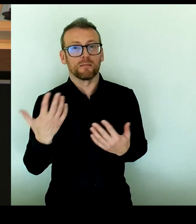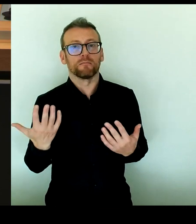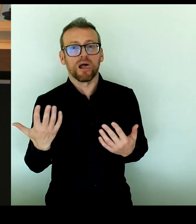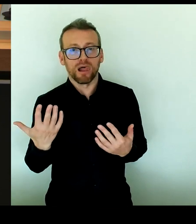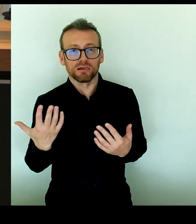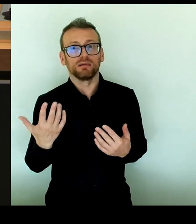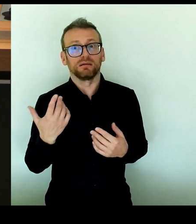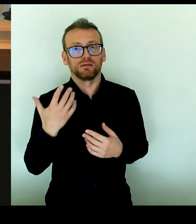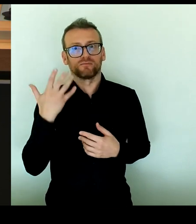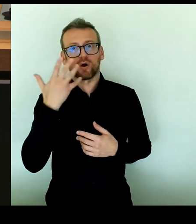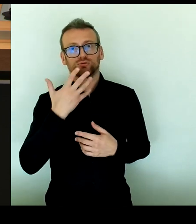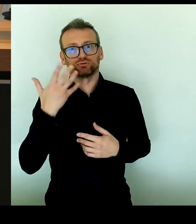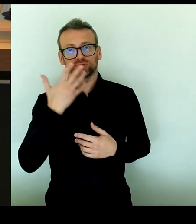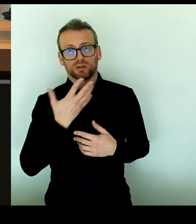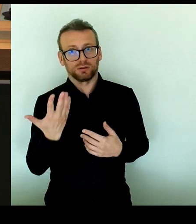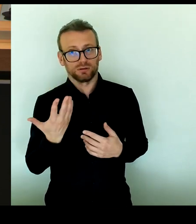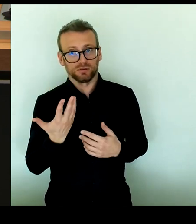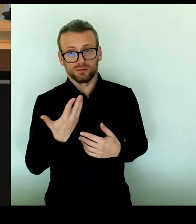mit dem Bundes-Kleingarten-Gesetz dar.